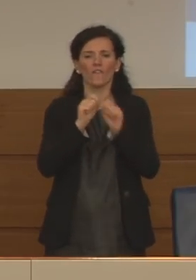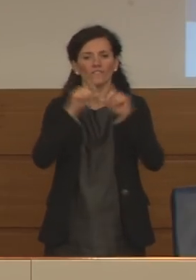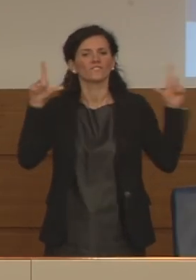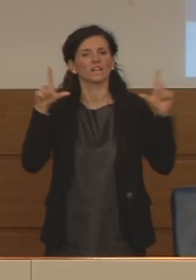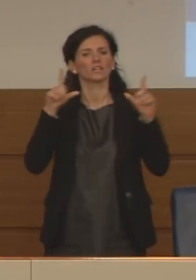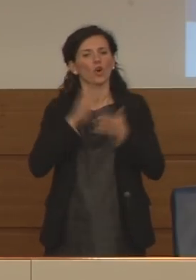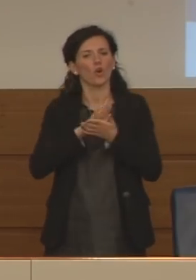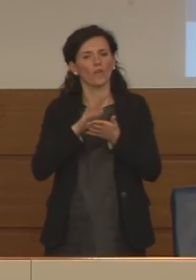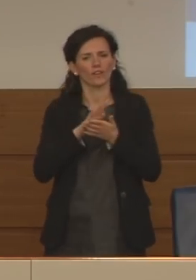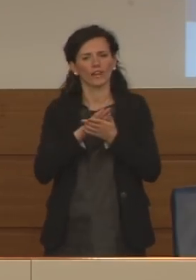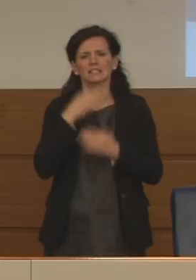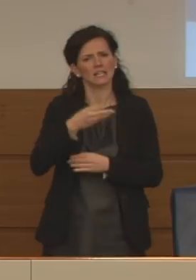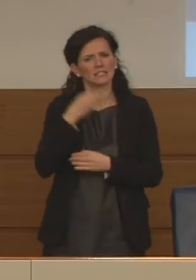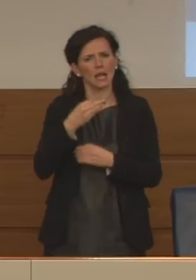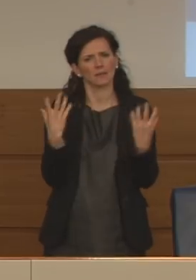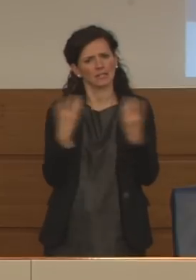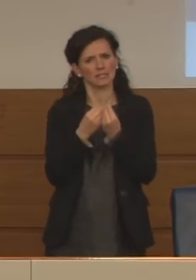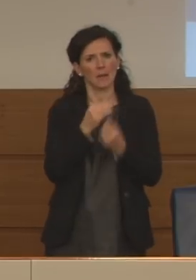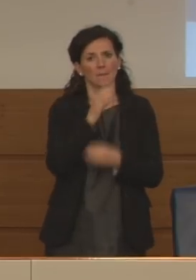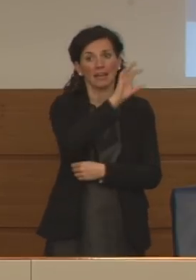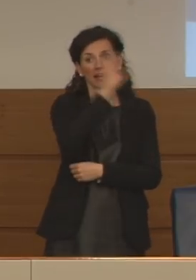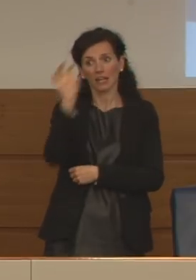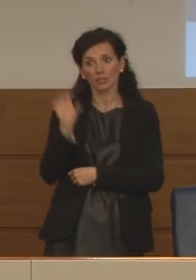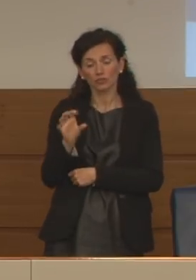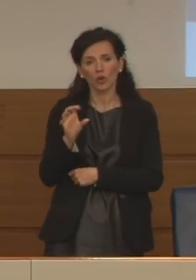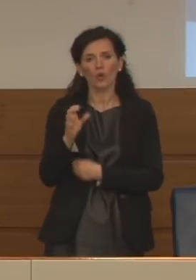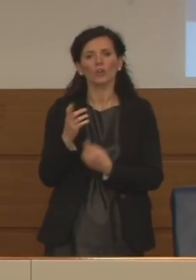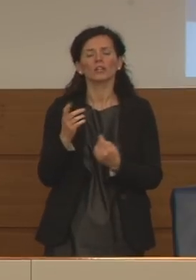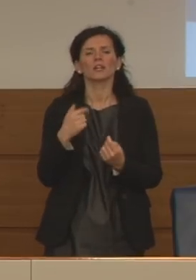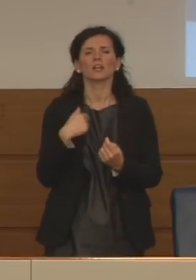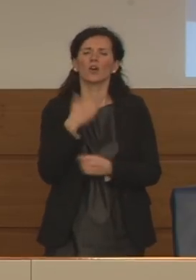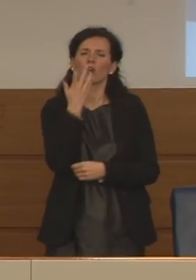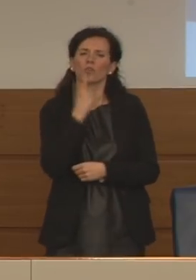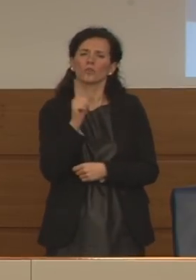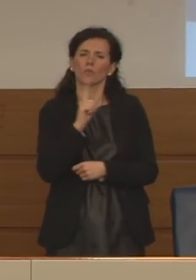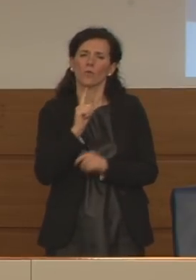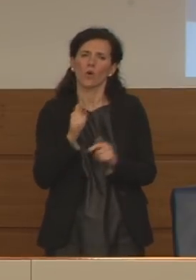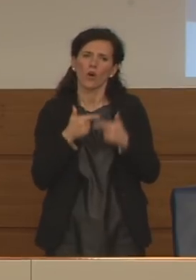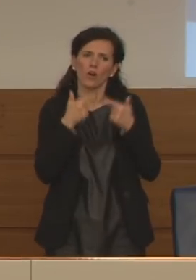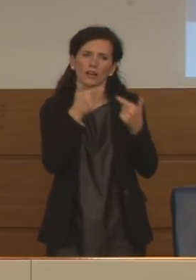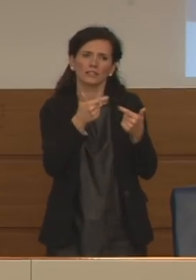E per evitare che alcune Regioni apparissero più disponibili di altre,